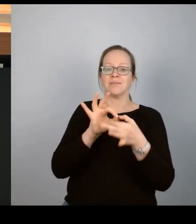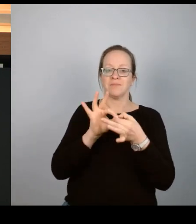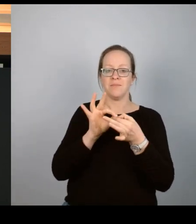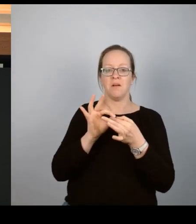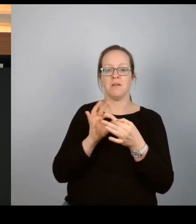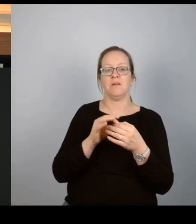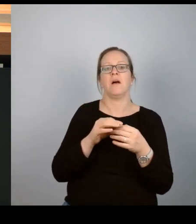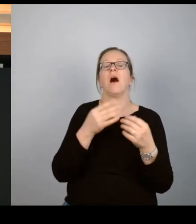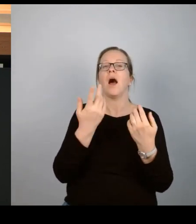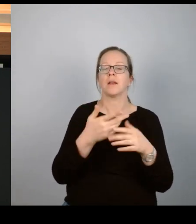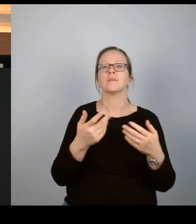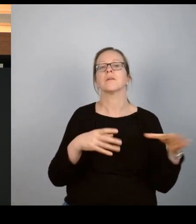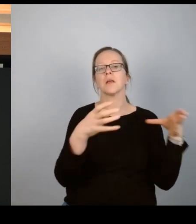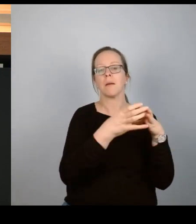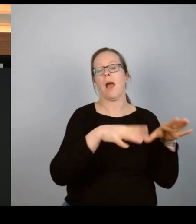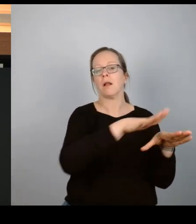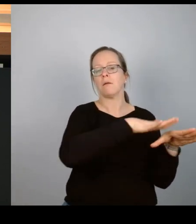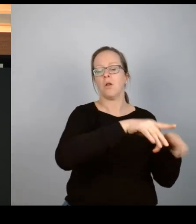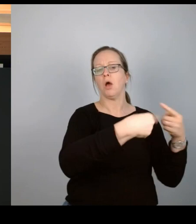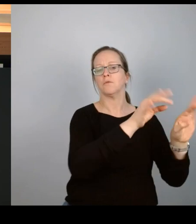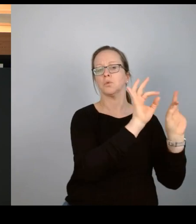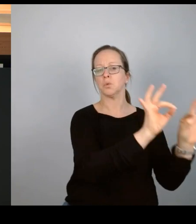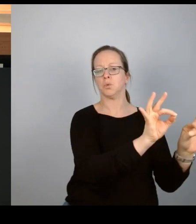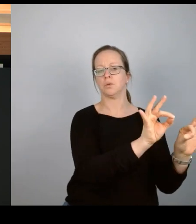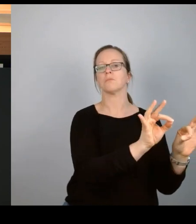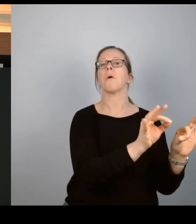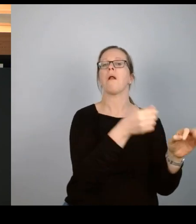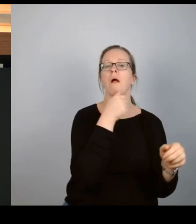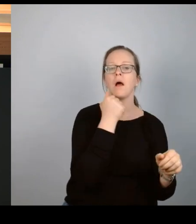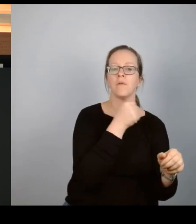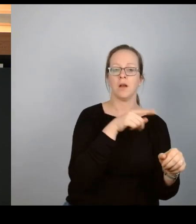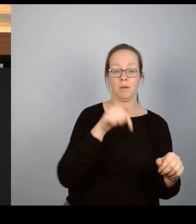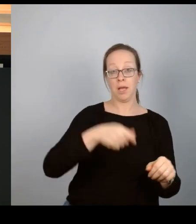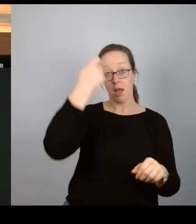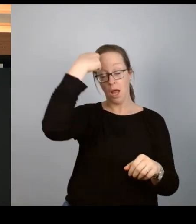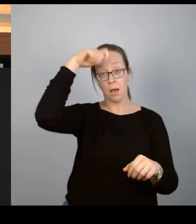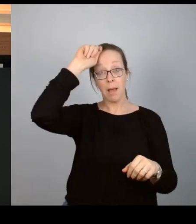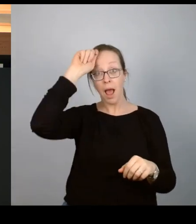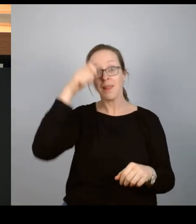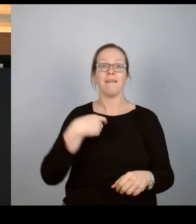erwarten ist, wird es düster, sehr düster. Weder hat die CDU in Regierungsverantwortung